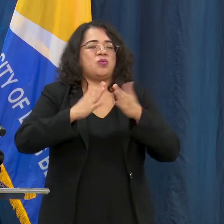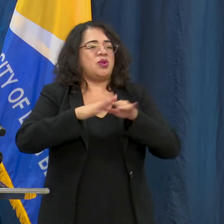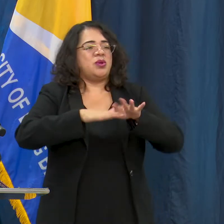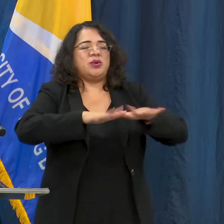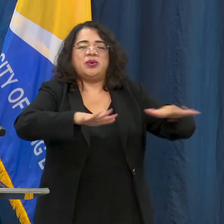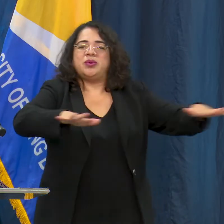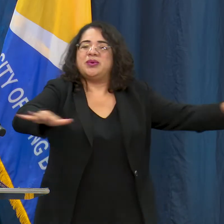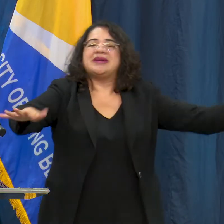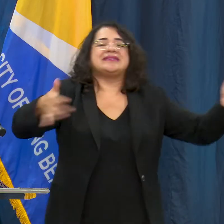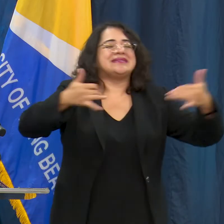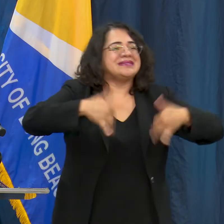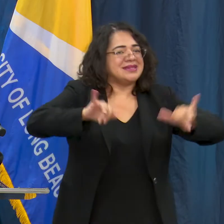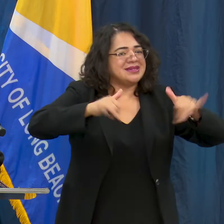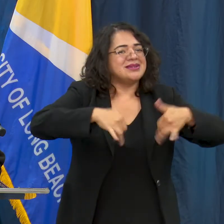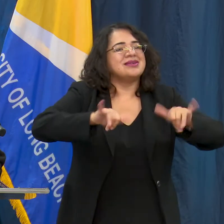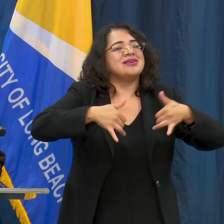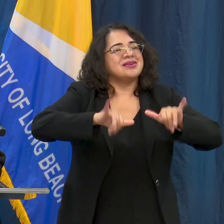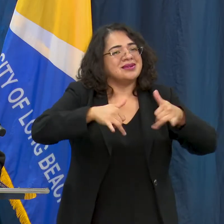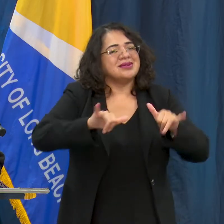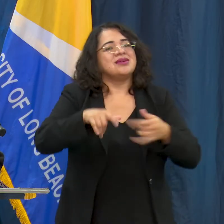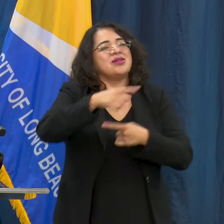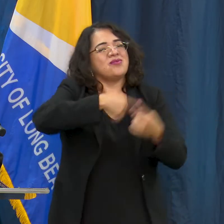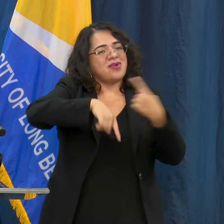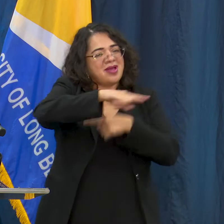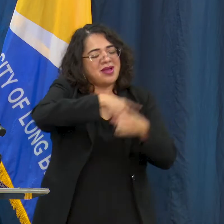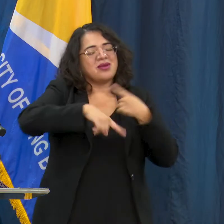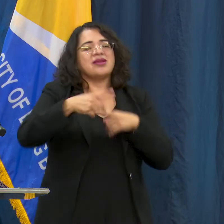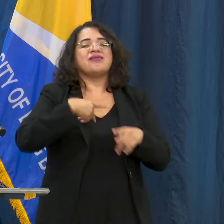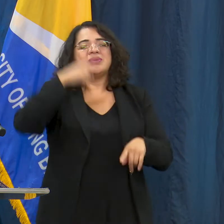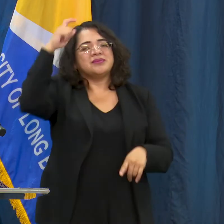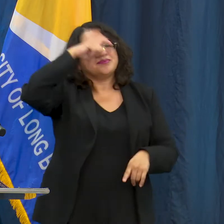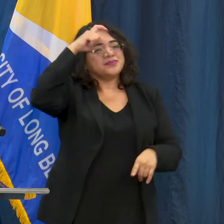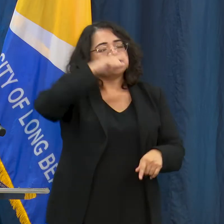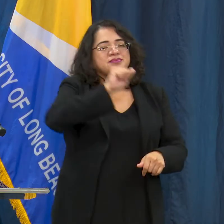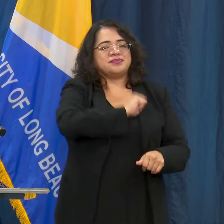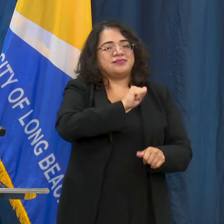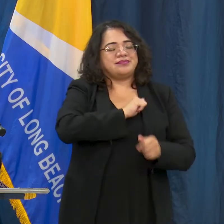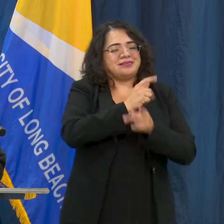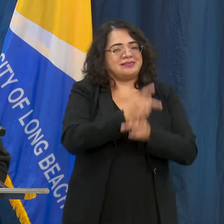vidas cada cada dia hemos visto una momento similary n todo el estado y